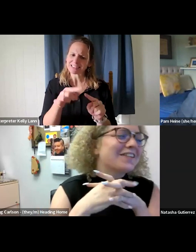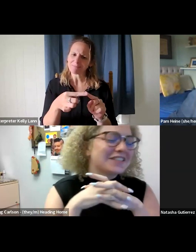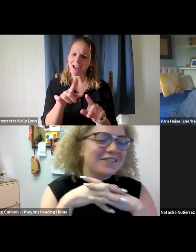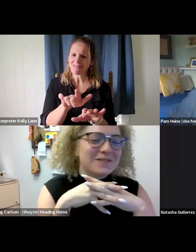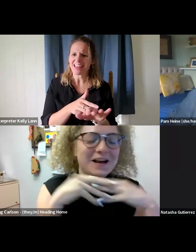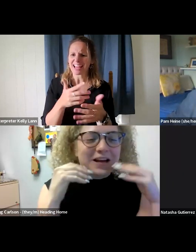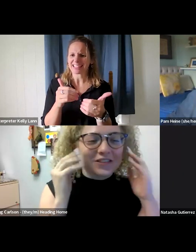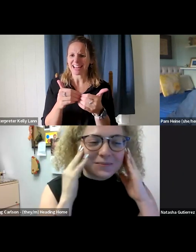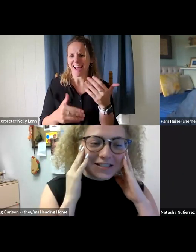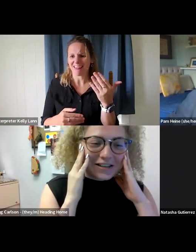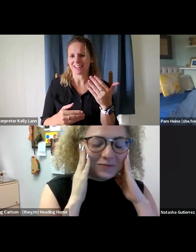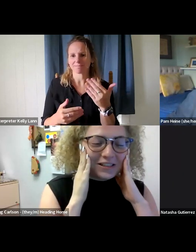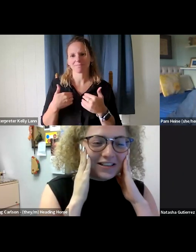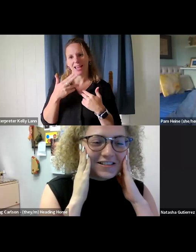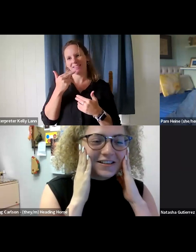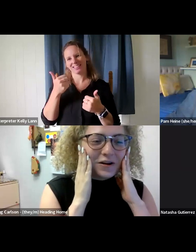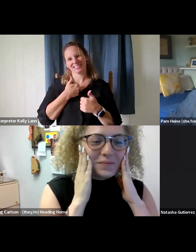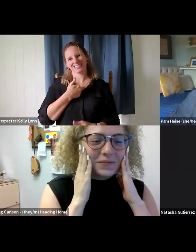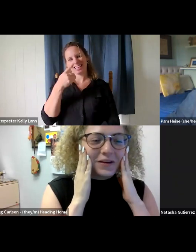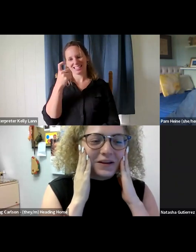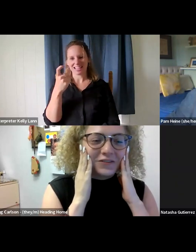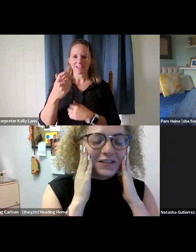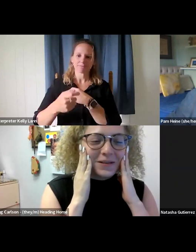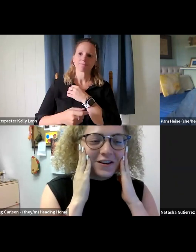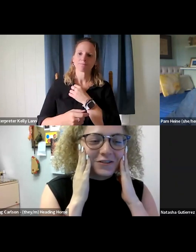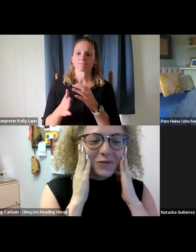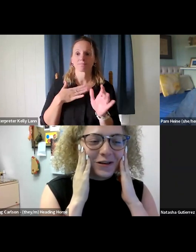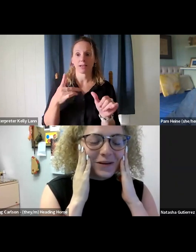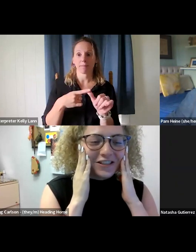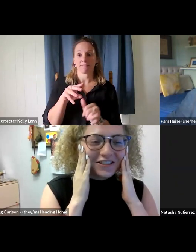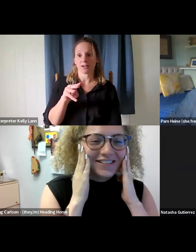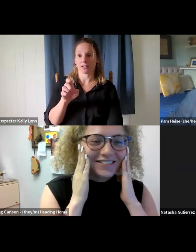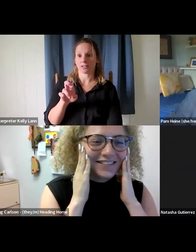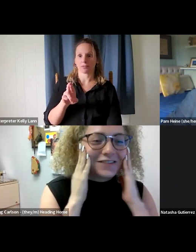Tengo que reírme de mí, me río de mí misma porque mi primer MSR tenía veinte páginas.